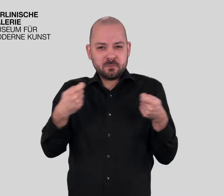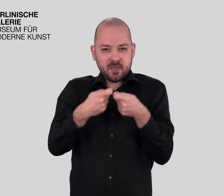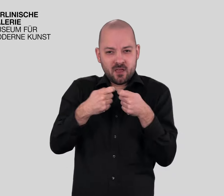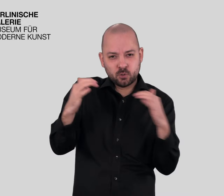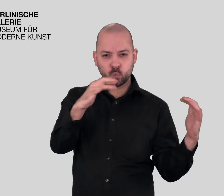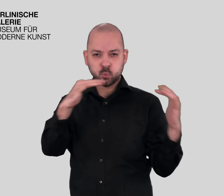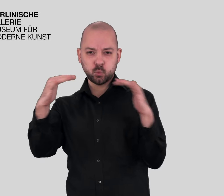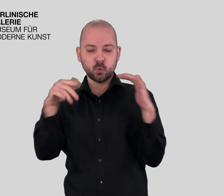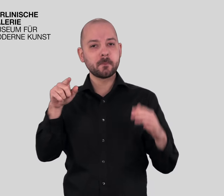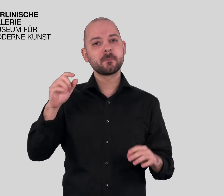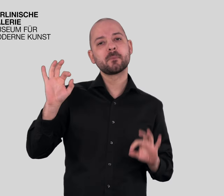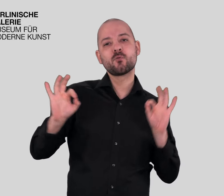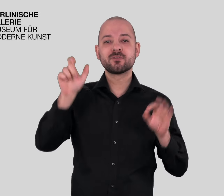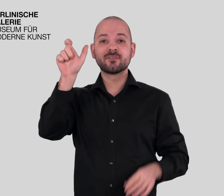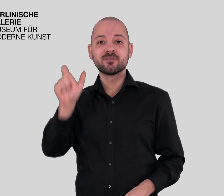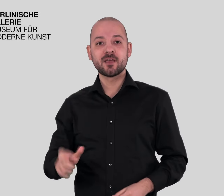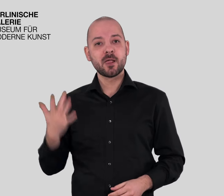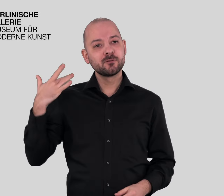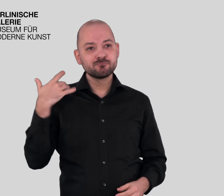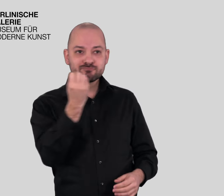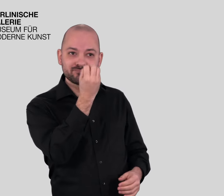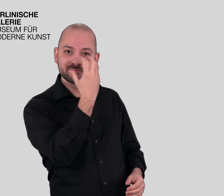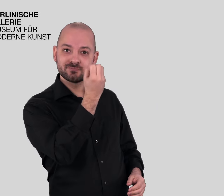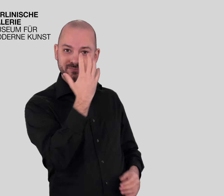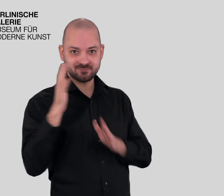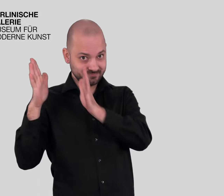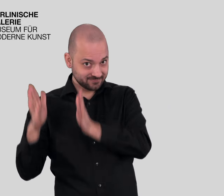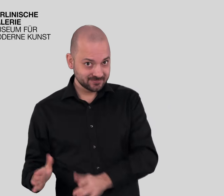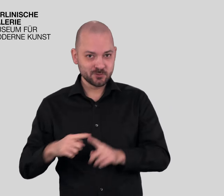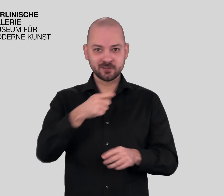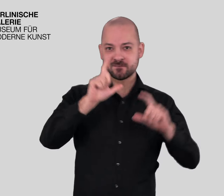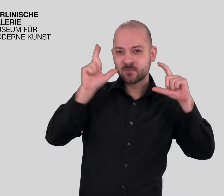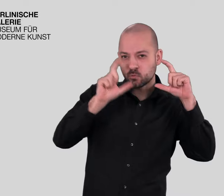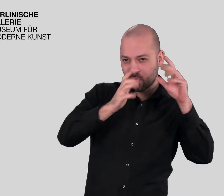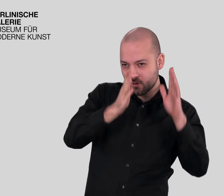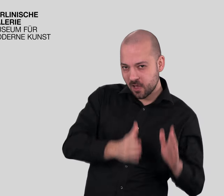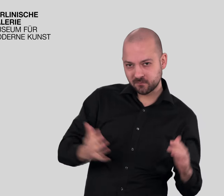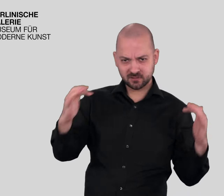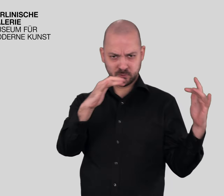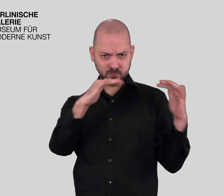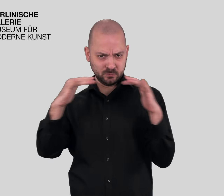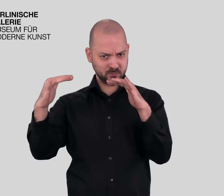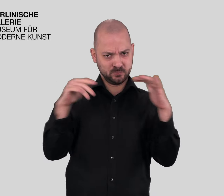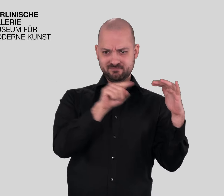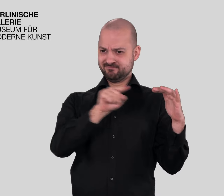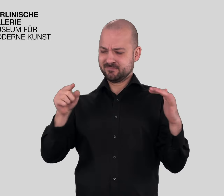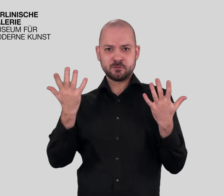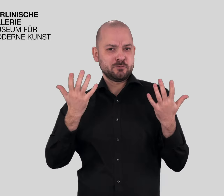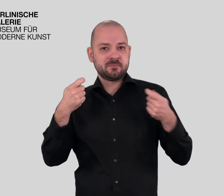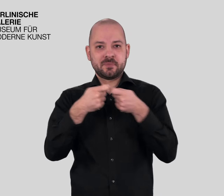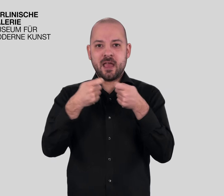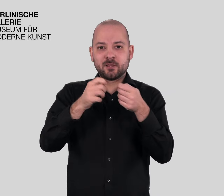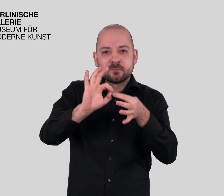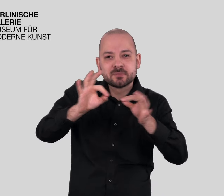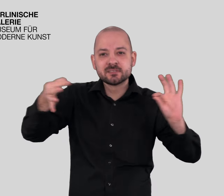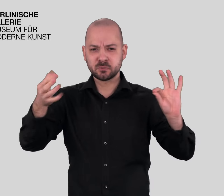das Spannungsverhältnis zwischen Fotograf und Modell: